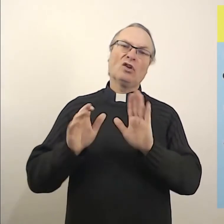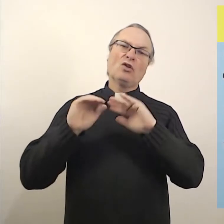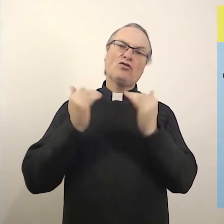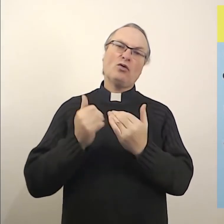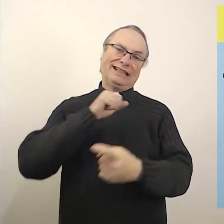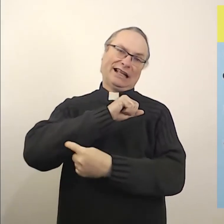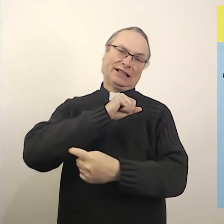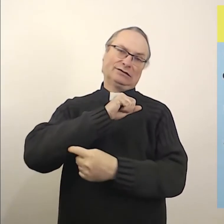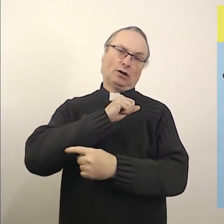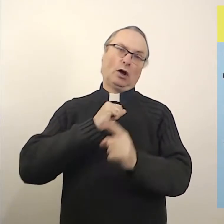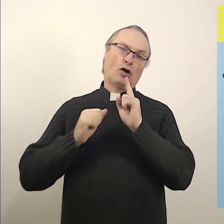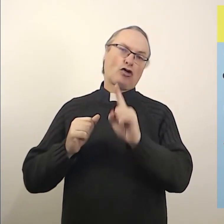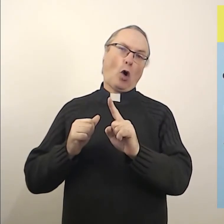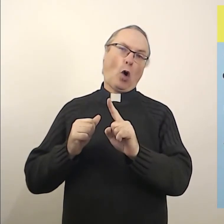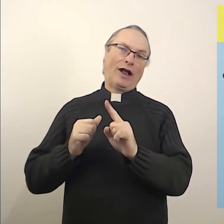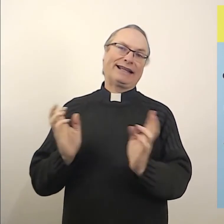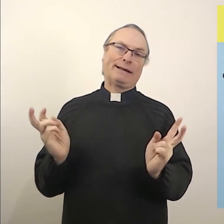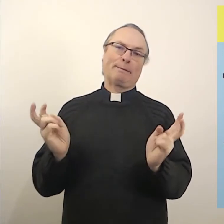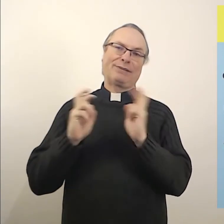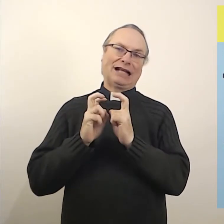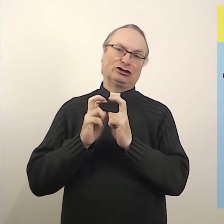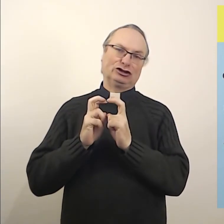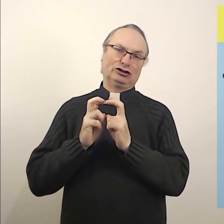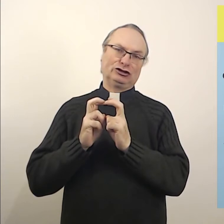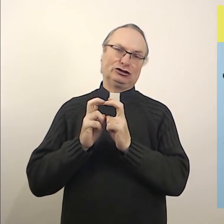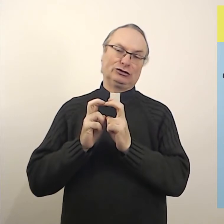Toutes tentations sont des pièges.